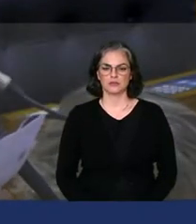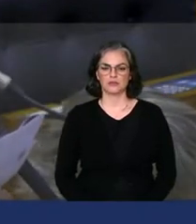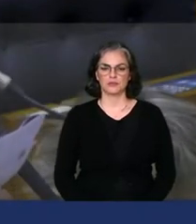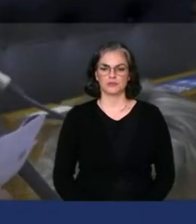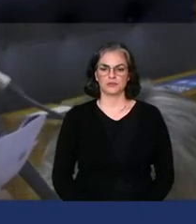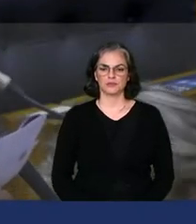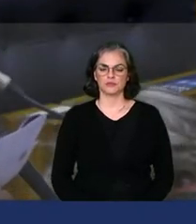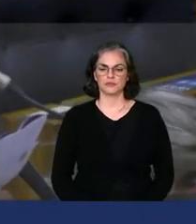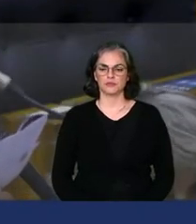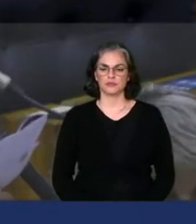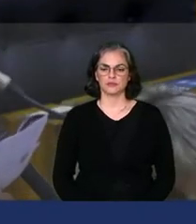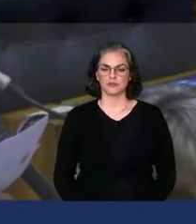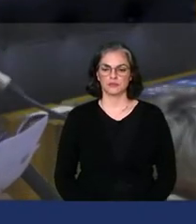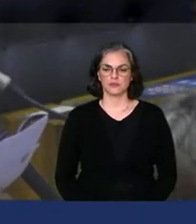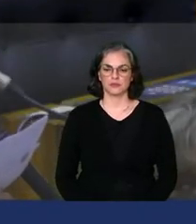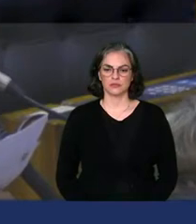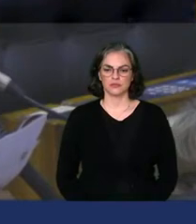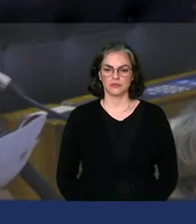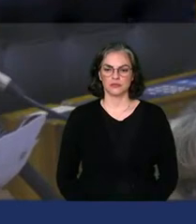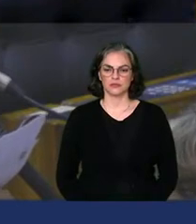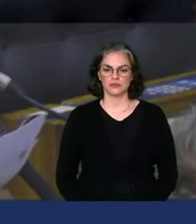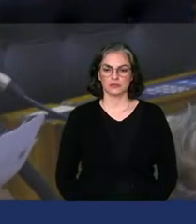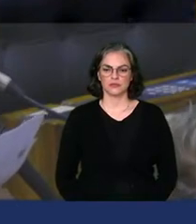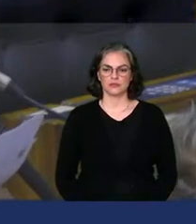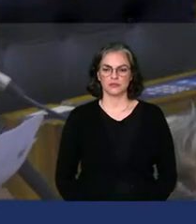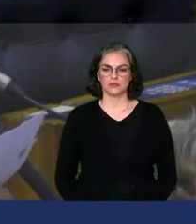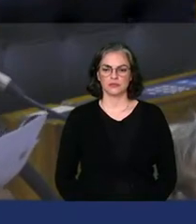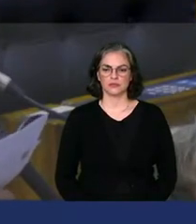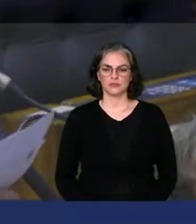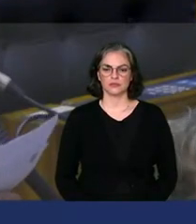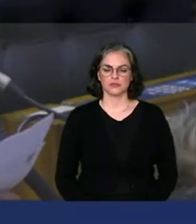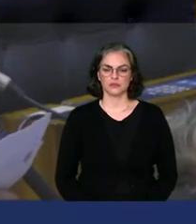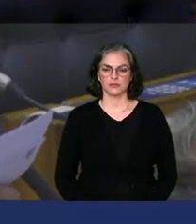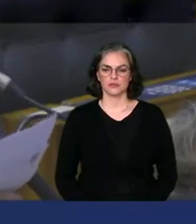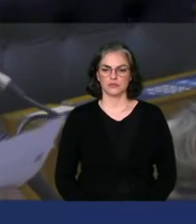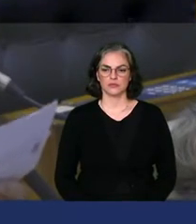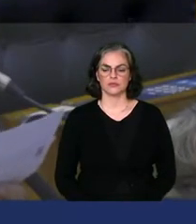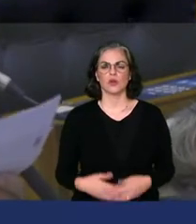MOMENTO. É . [SOAR DA CAMPAINHA] SEGMENTOS CULTURAIS... SÃO PRIORITÁ